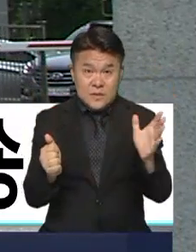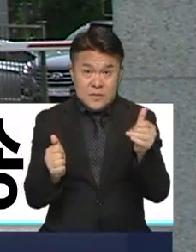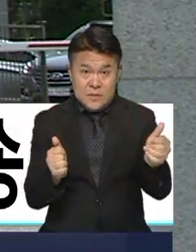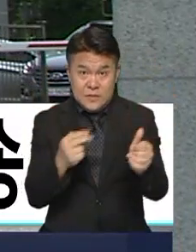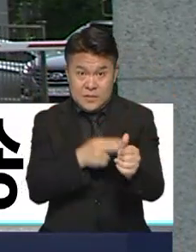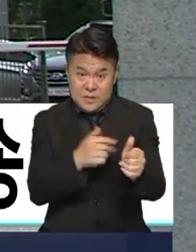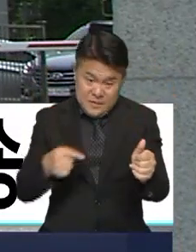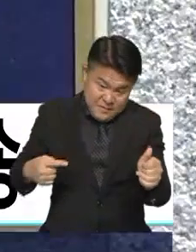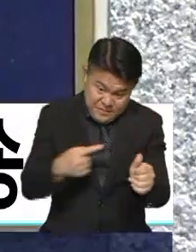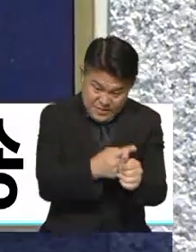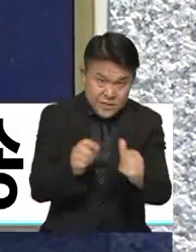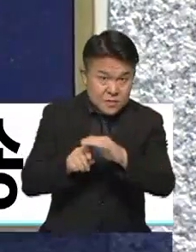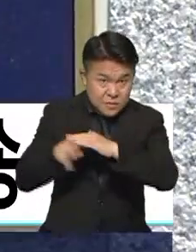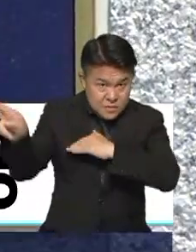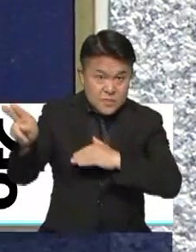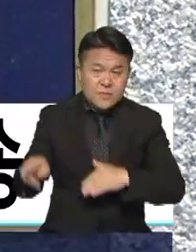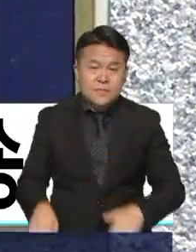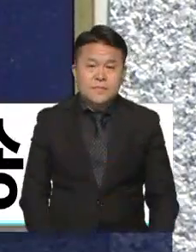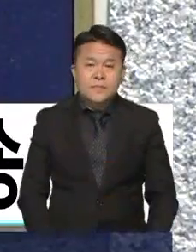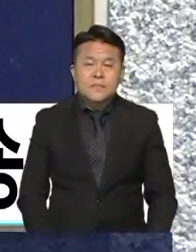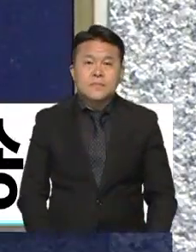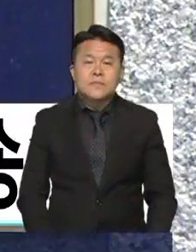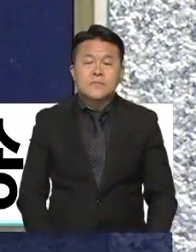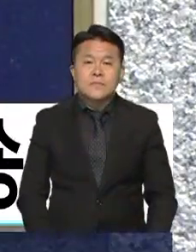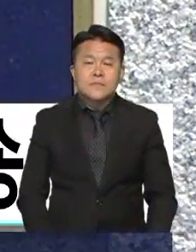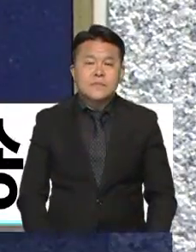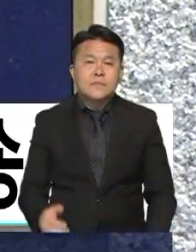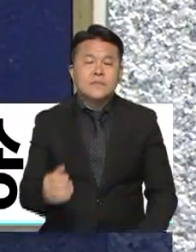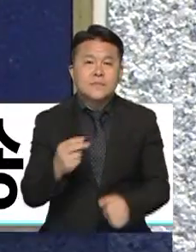발생했습니다. 용의자는 교무실에 찾아와 해당 교사를